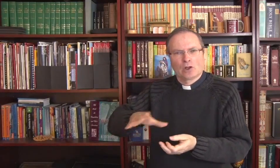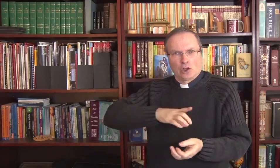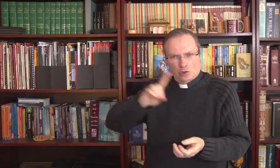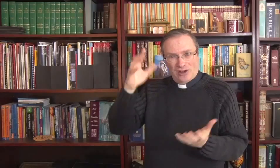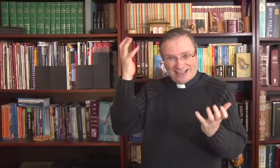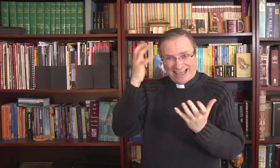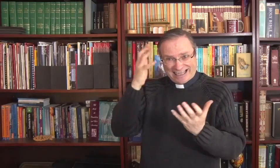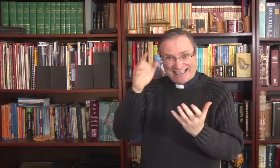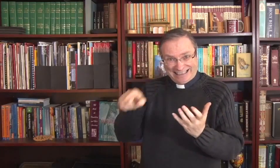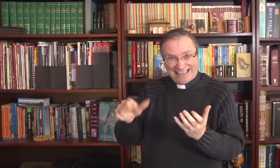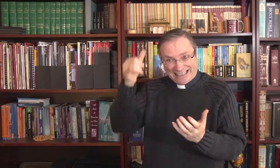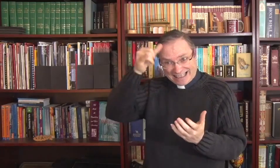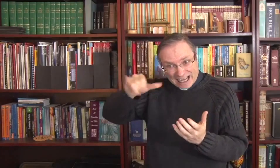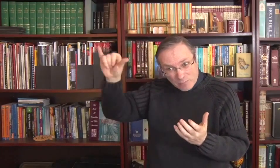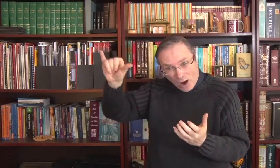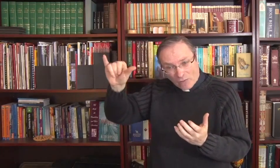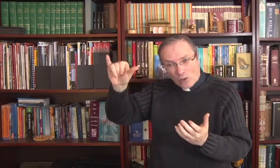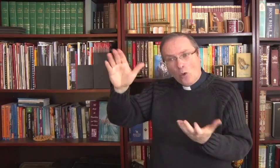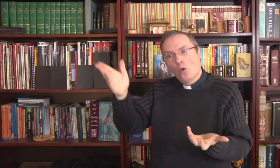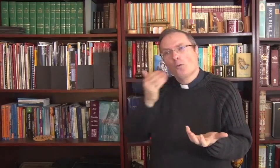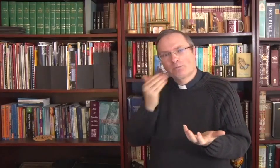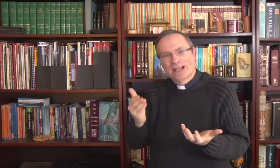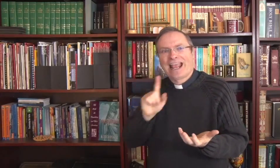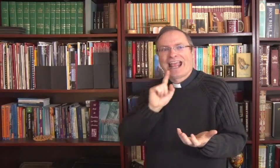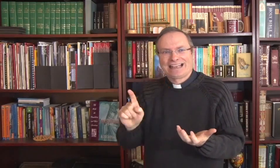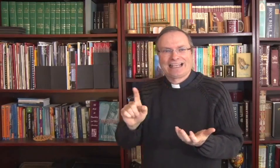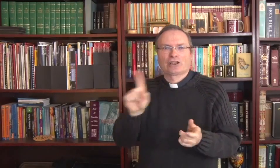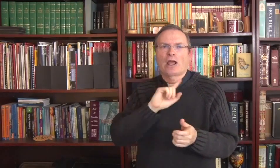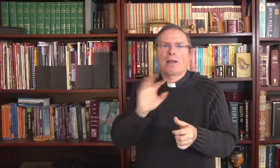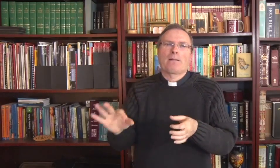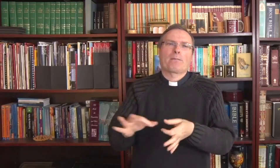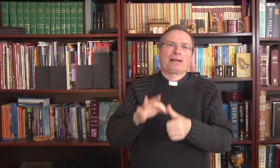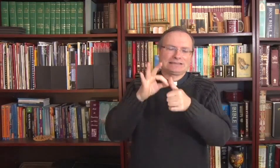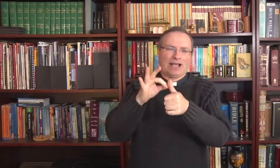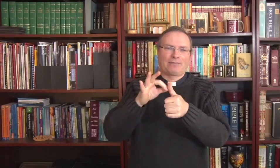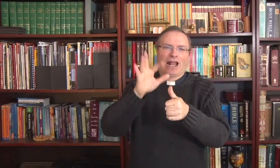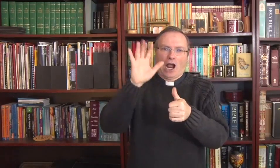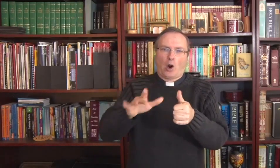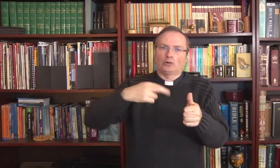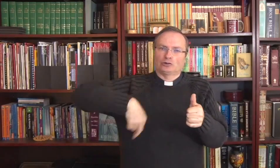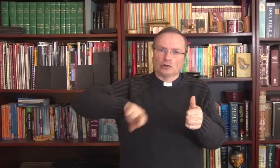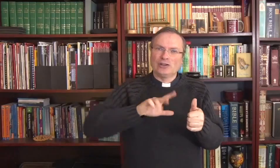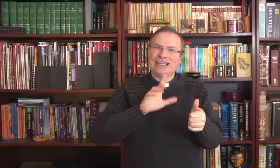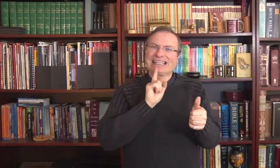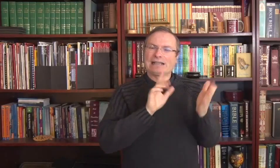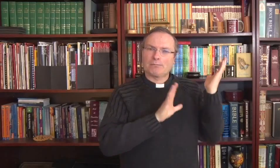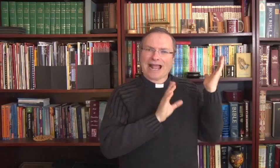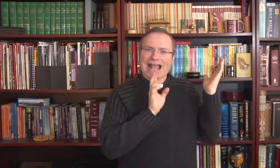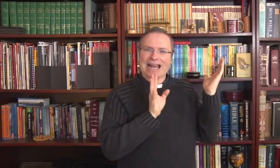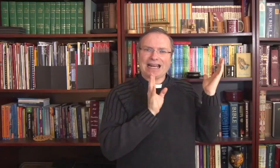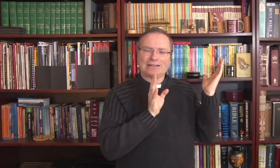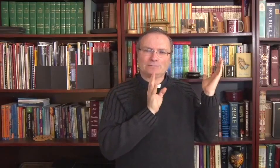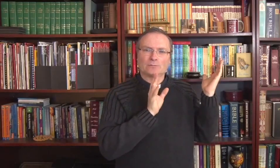Dieu s’inquiète-t-il des bœufs ou bien est-ce principalement à cause de nous qu’il parle?